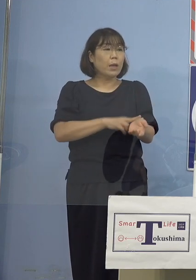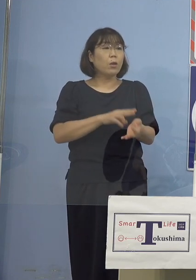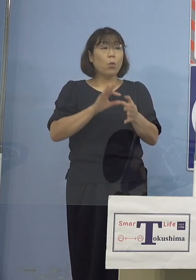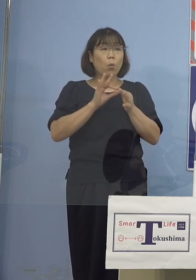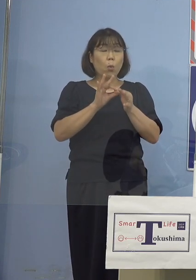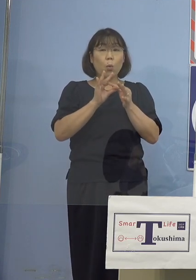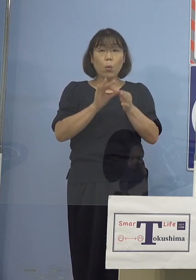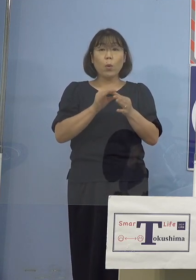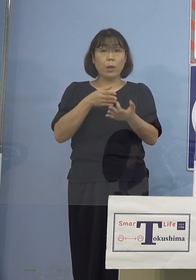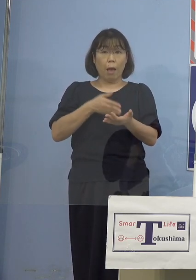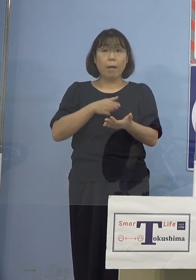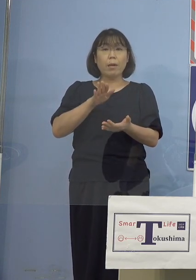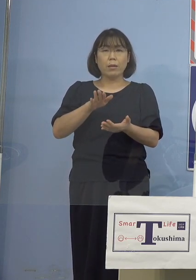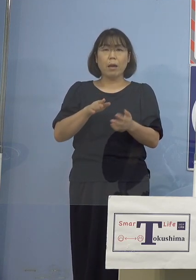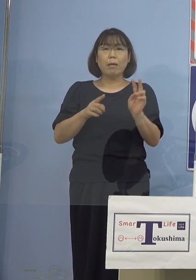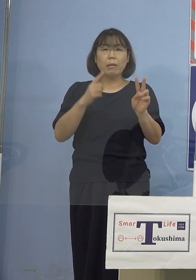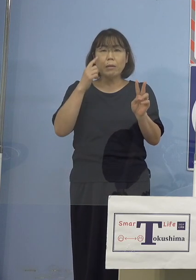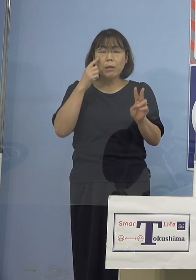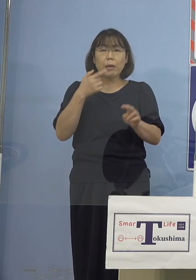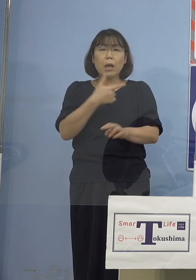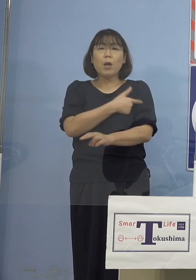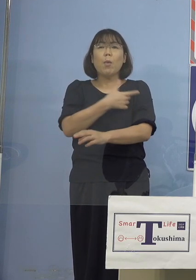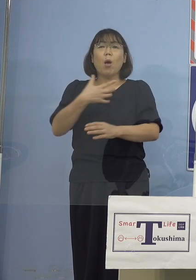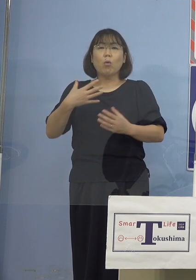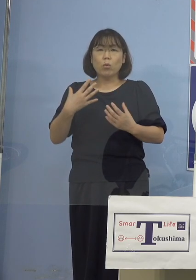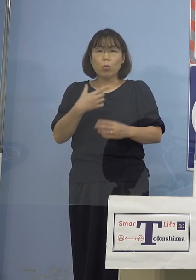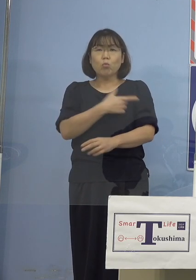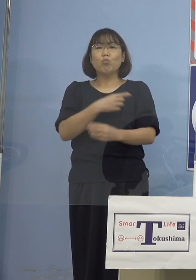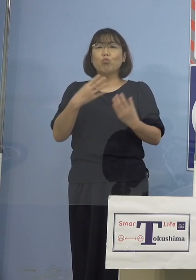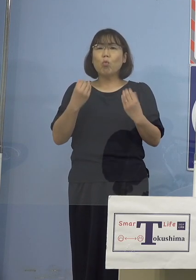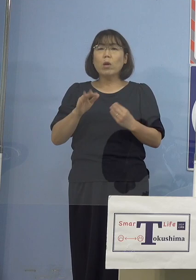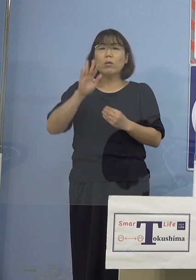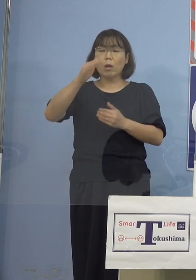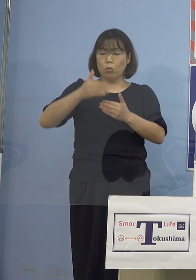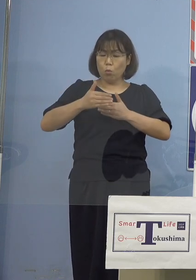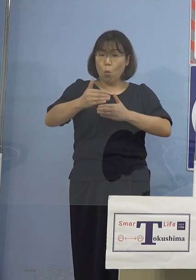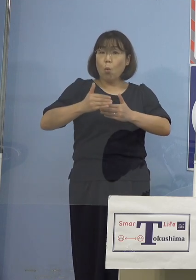つまり2度目接種から どのくらい間隔を空ける必要があるのか